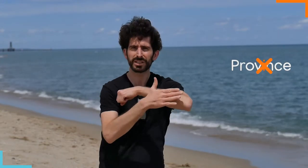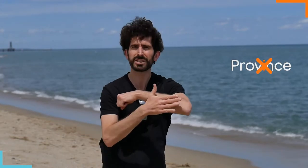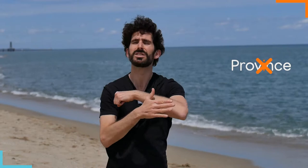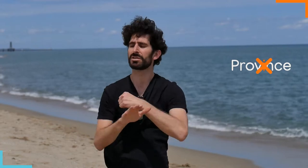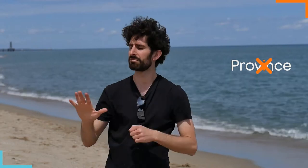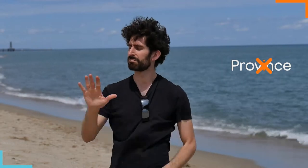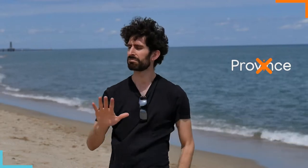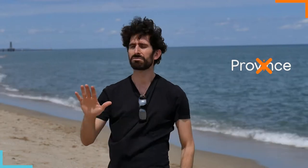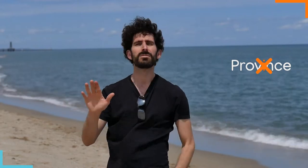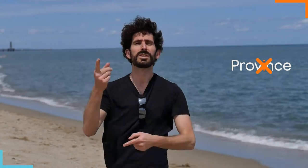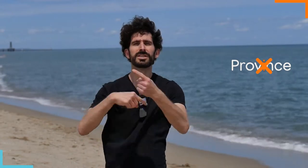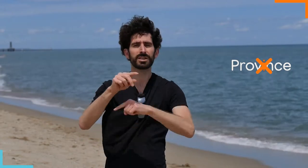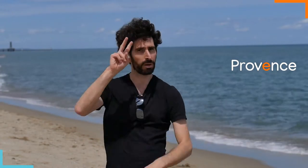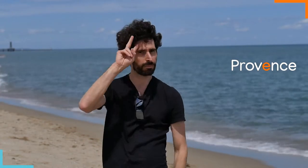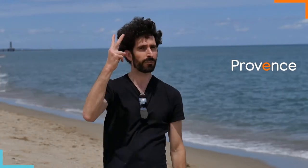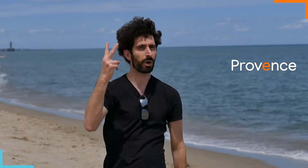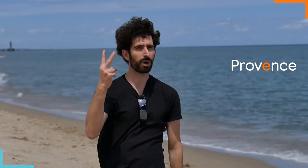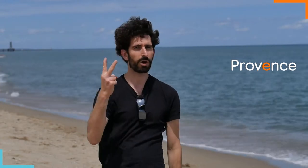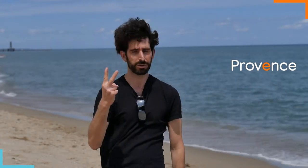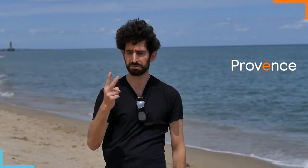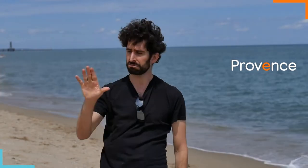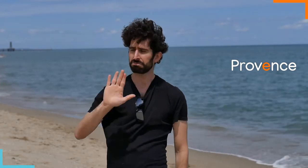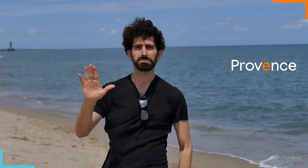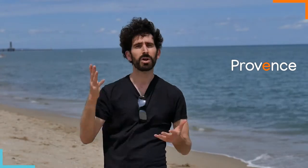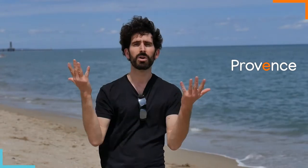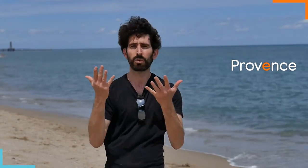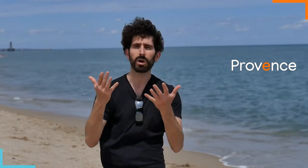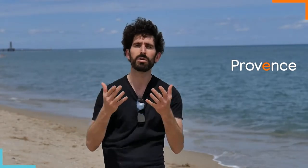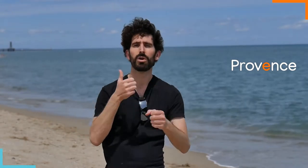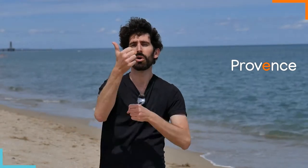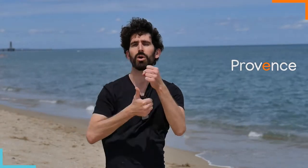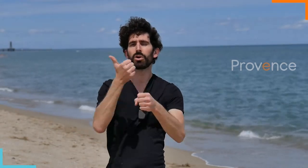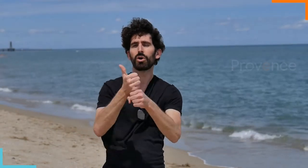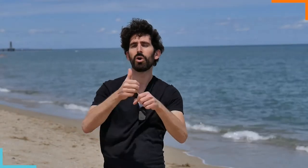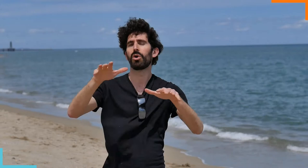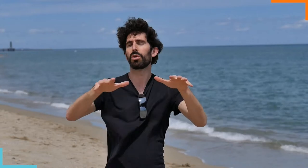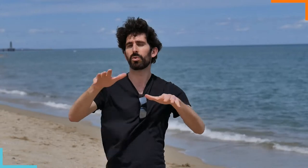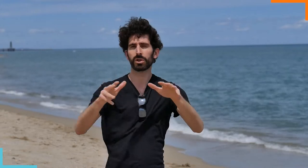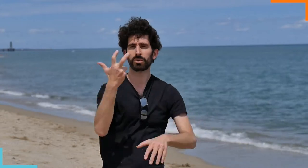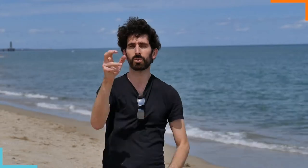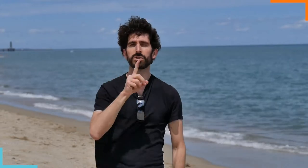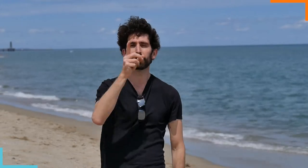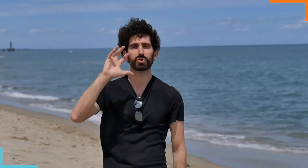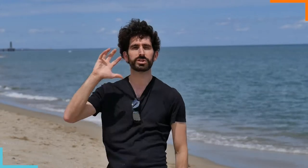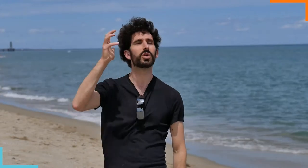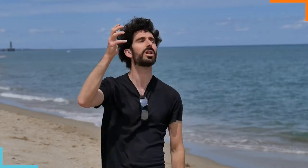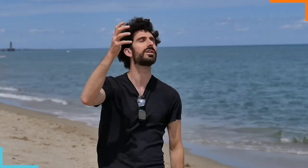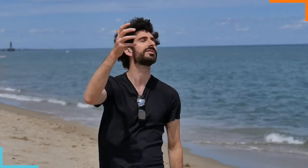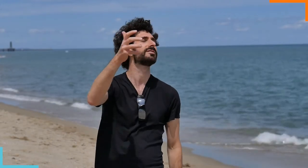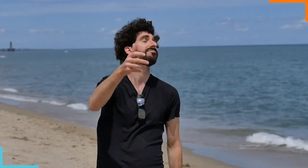Le Sud-Est se signe 'Provence'. Là-bas, il y a 300 jours de soleil par an.